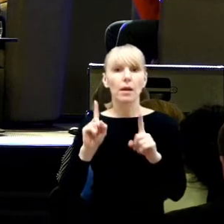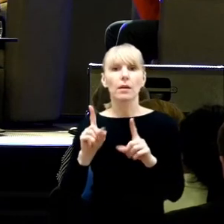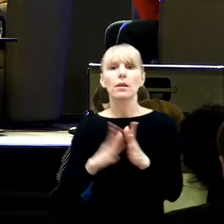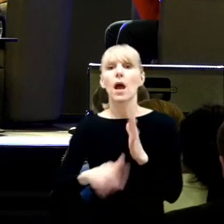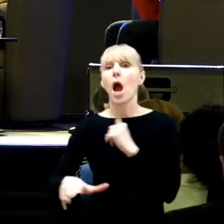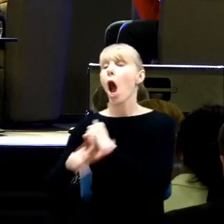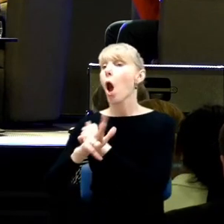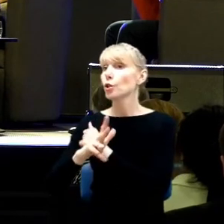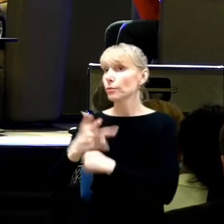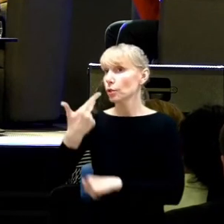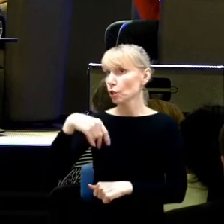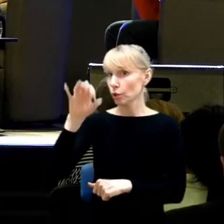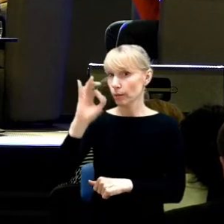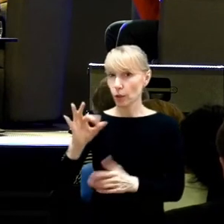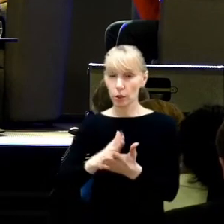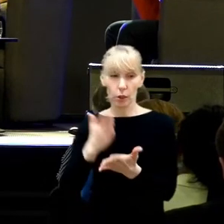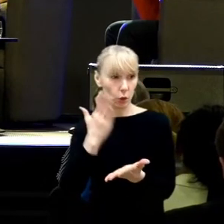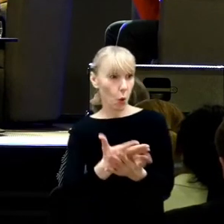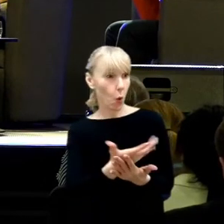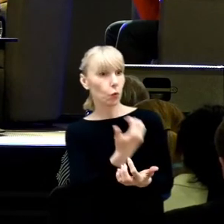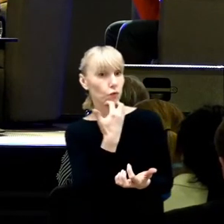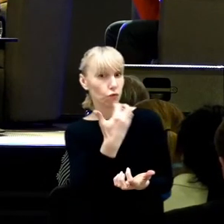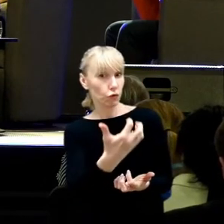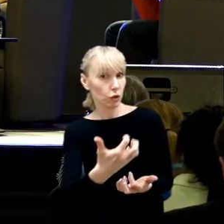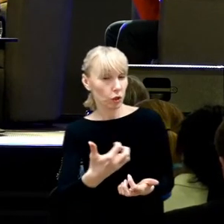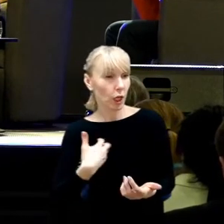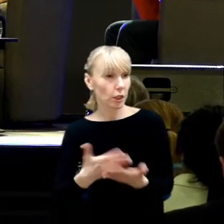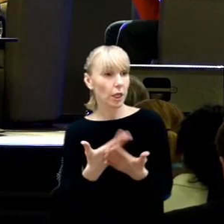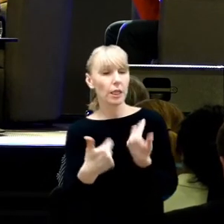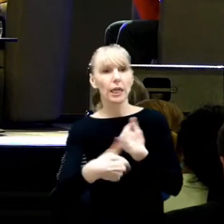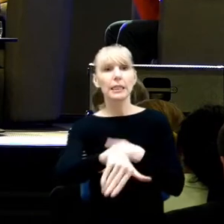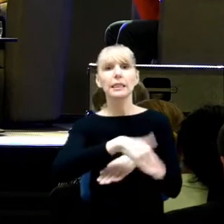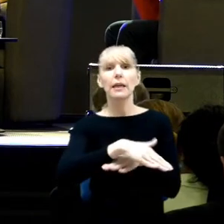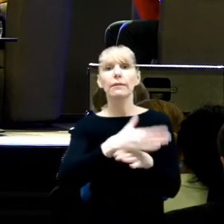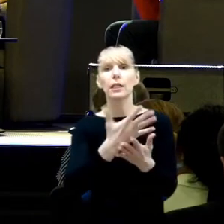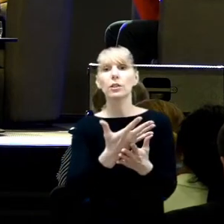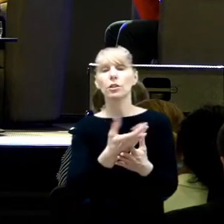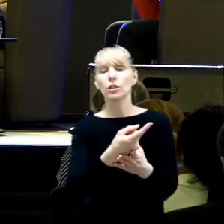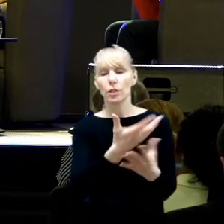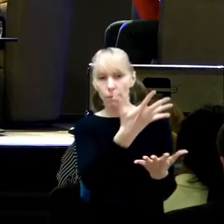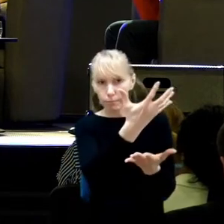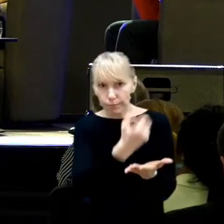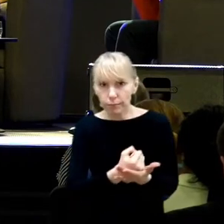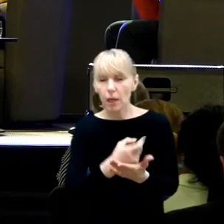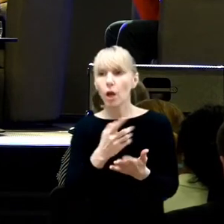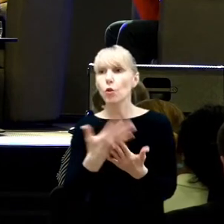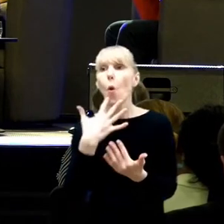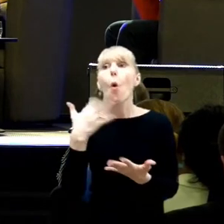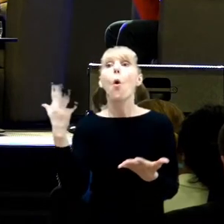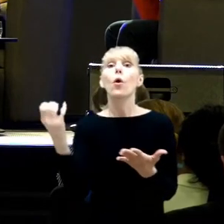które sięgało po różne zewnętrzne źródła finansowania wskazywało, że przede wszystkim korzystało z Funduszu Dopłat.